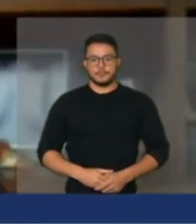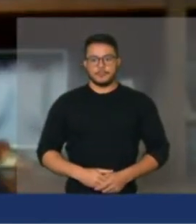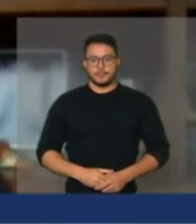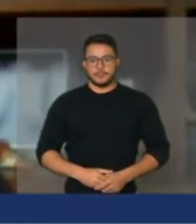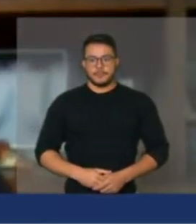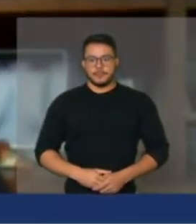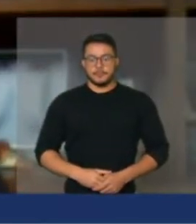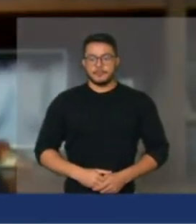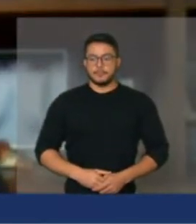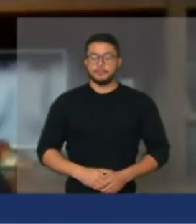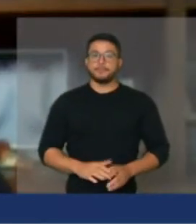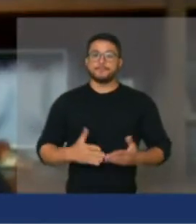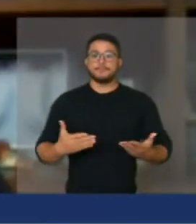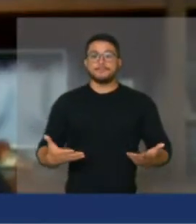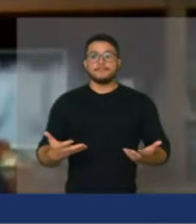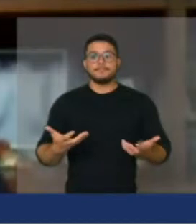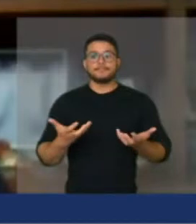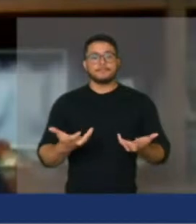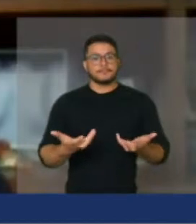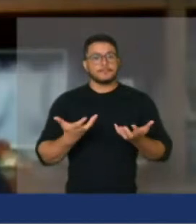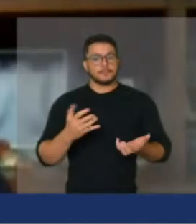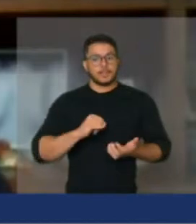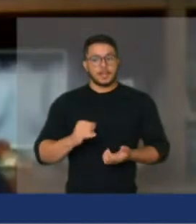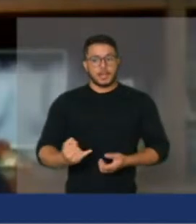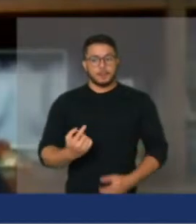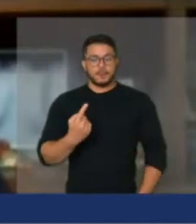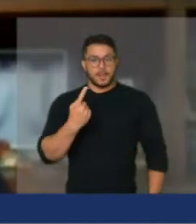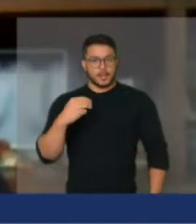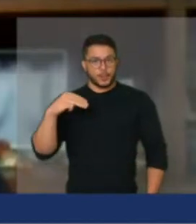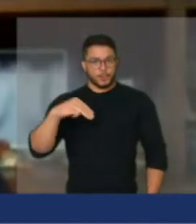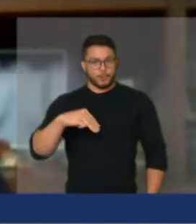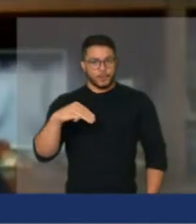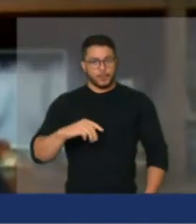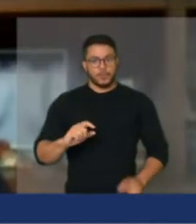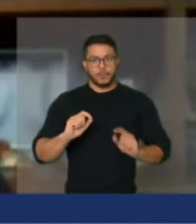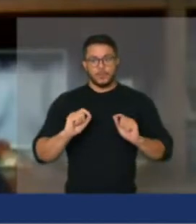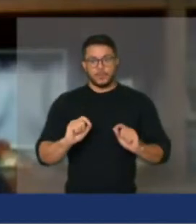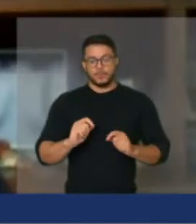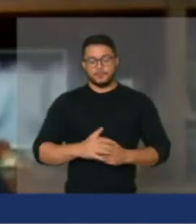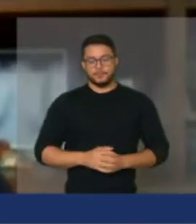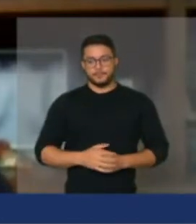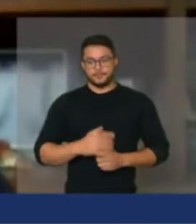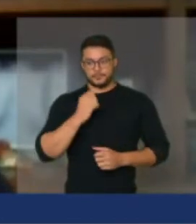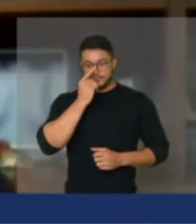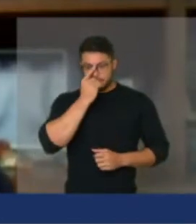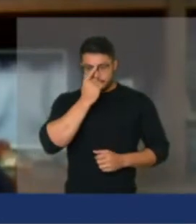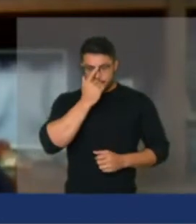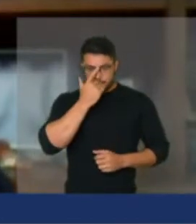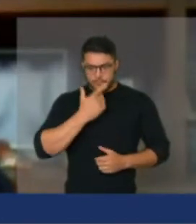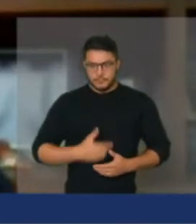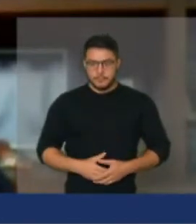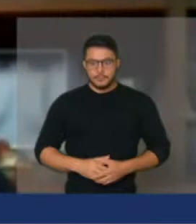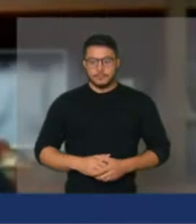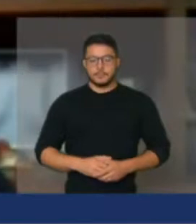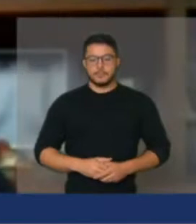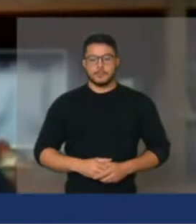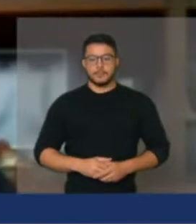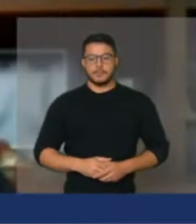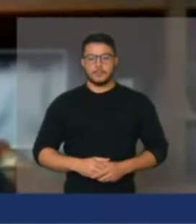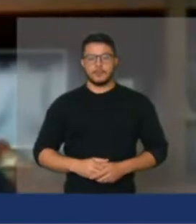QUERIA NESSE UM MINUTO, PRESIDENTE, COLOCAR O SEGUINTE, NÓS, EU ACHO QUE GOVERNISTAS ESTÃO SUBESTIMANDO A GRAVIDADE DO